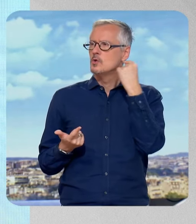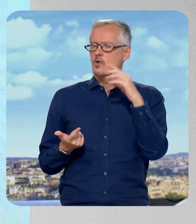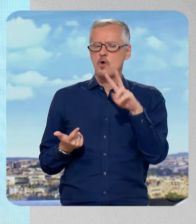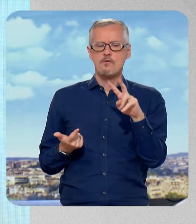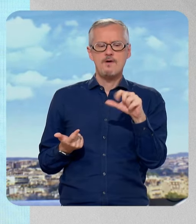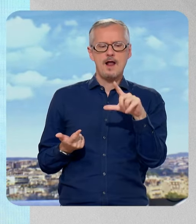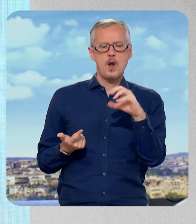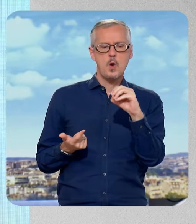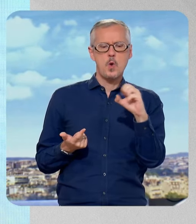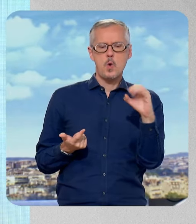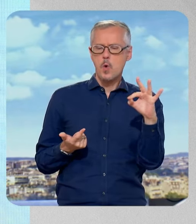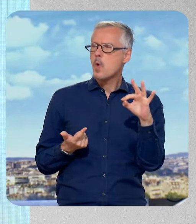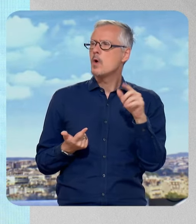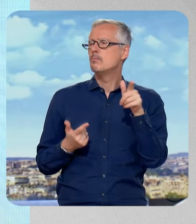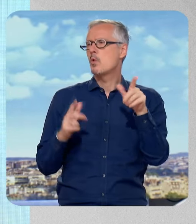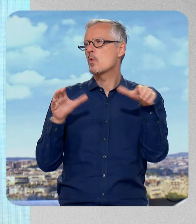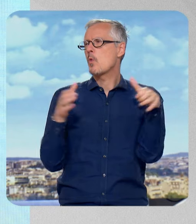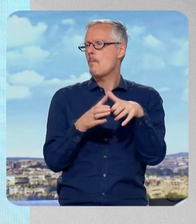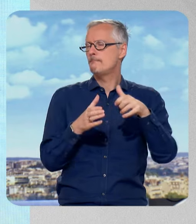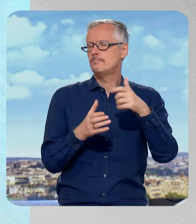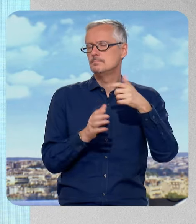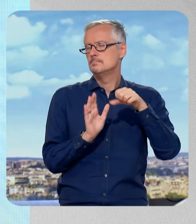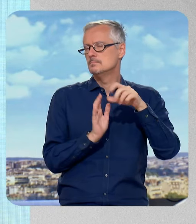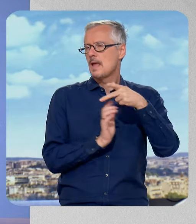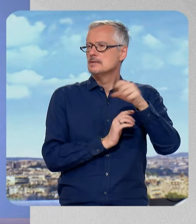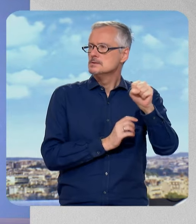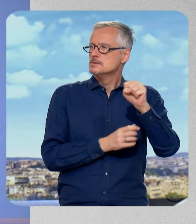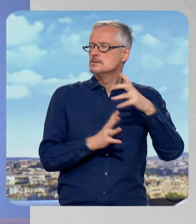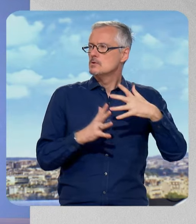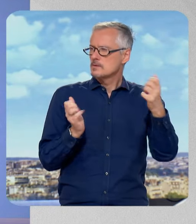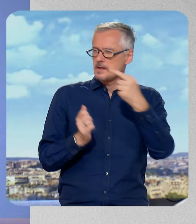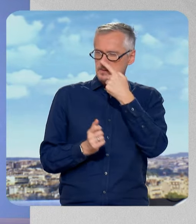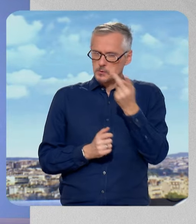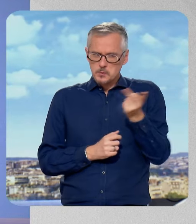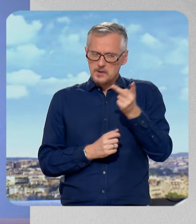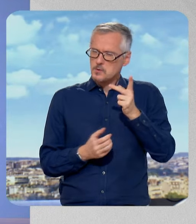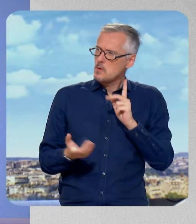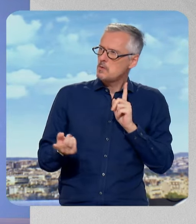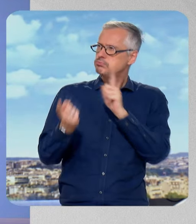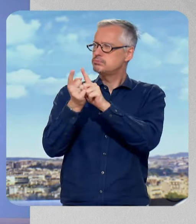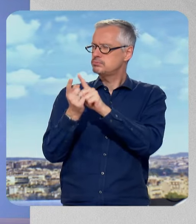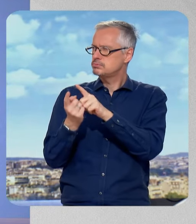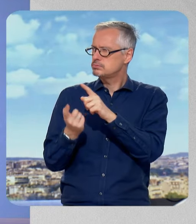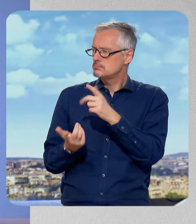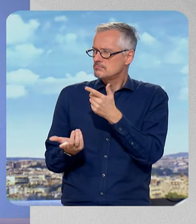Il y avait une tendance à gauche. C'est pourquoi j'ai toujours soutenu un Premier ministre ou une Première ministre de gauche.